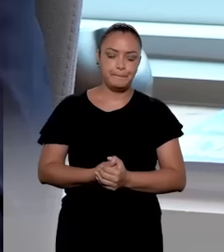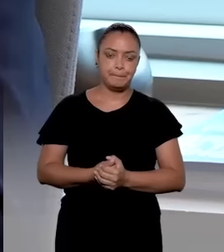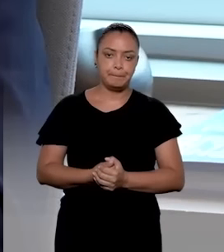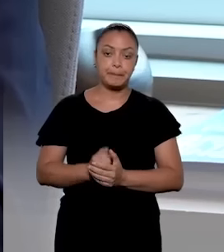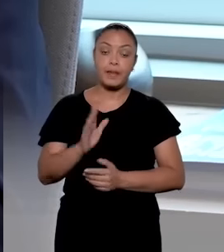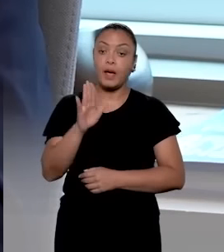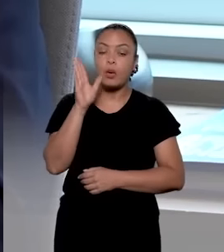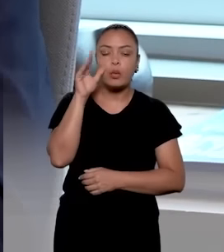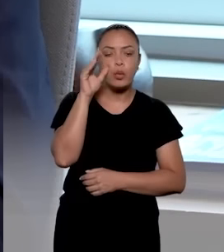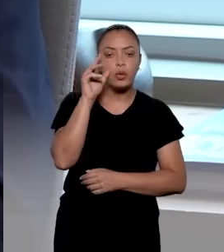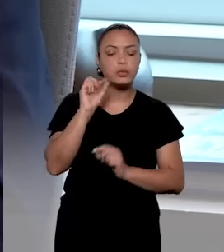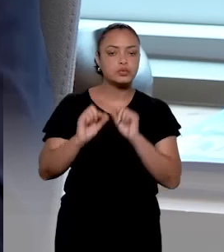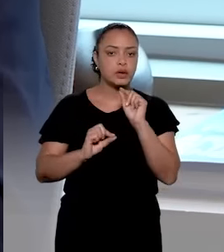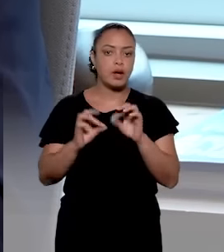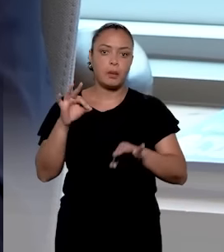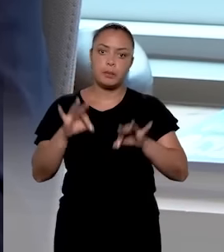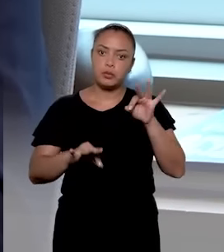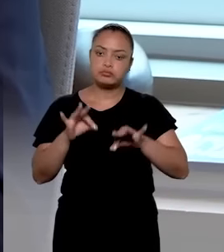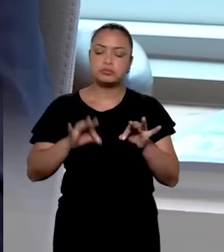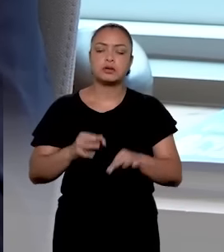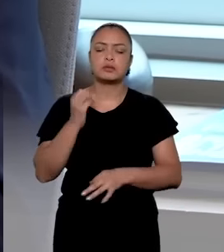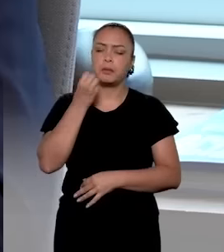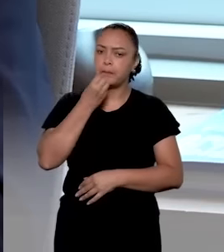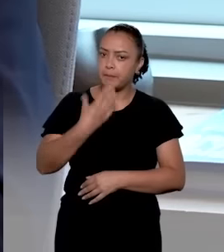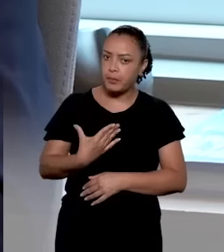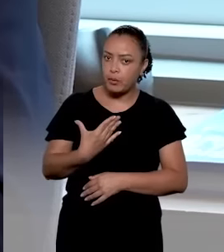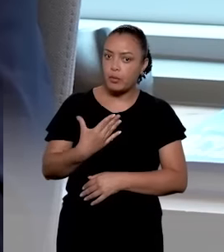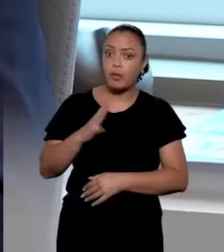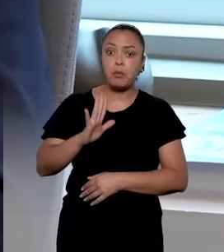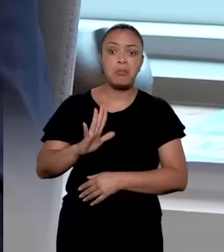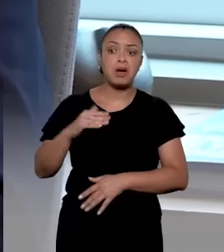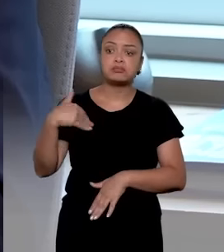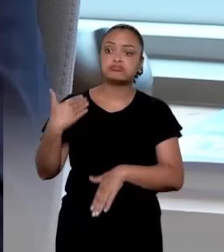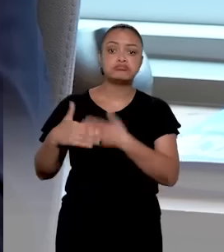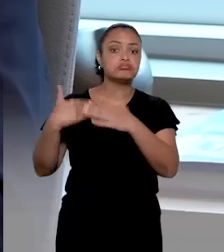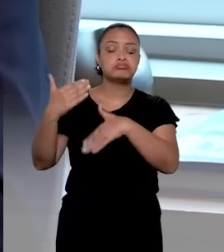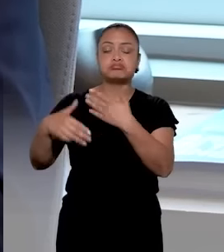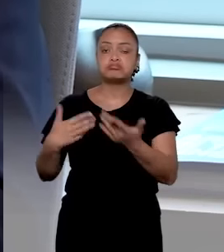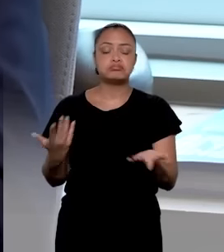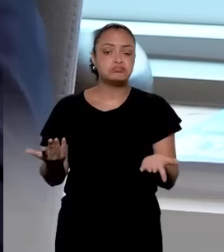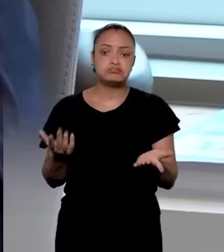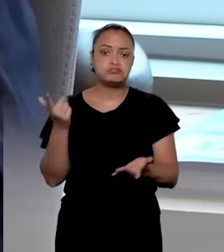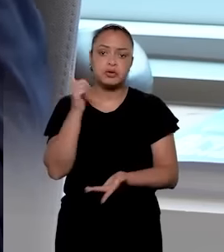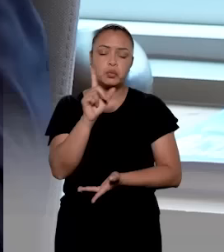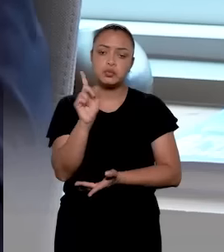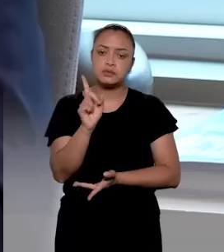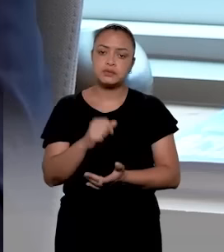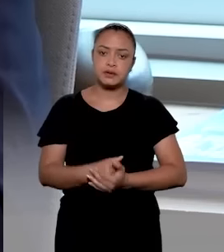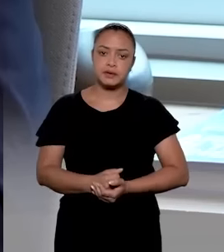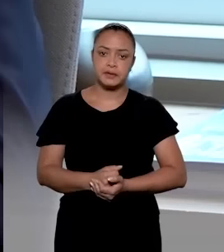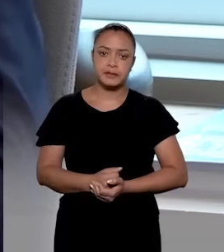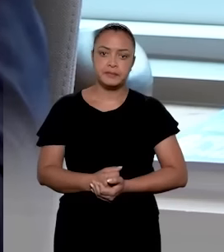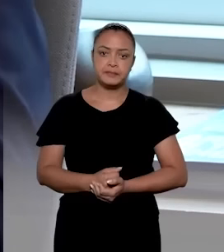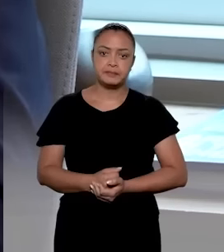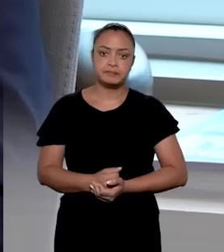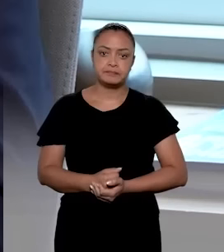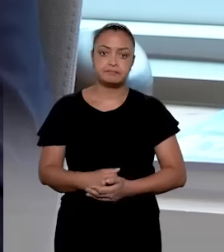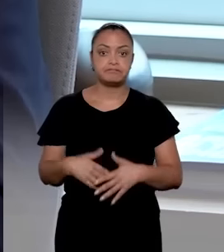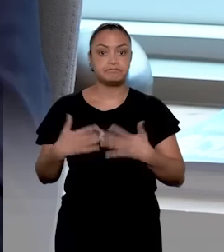O curioso, Roberto, é que era um programa muito bacana, muito ligado à questão de sustentabilidade, conseguiu se desenvolver muito bem, mas não foi para frente, não ia para frente.